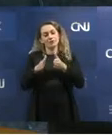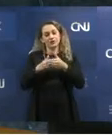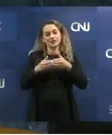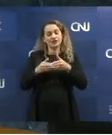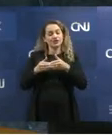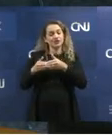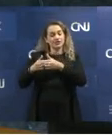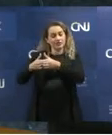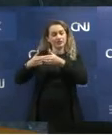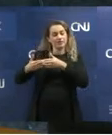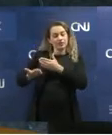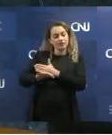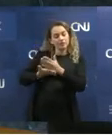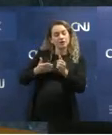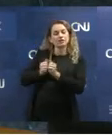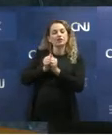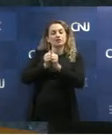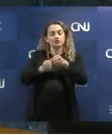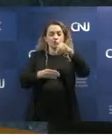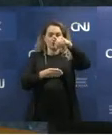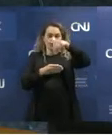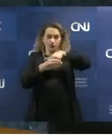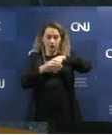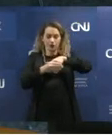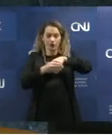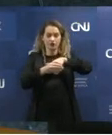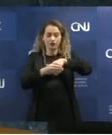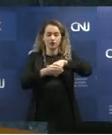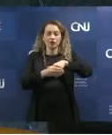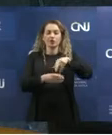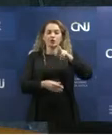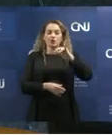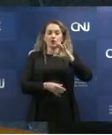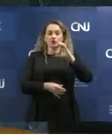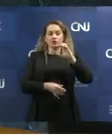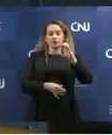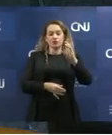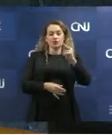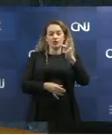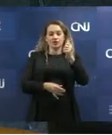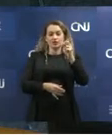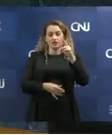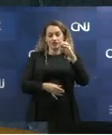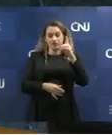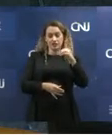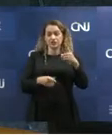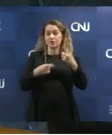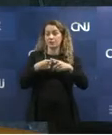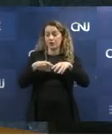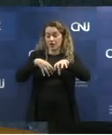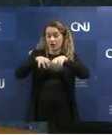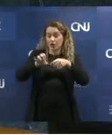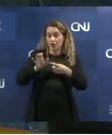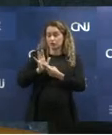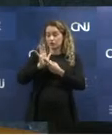do conselheiro Richard, porque, de fato, a conclusão a ela foi levada a efeito em 8 do 5 de 2018.